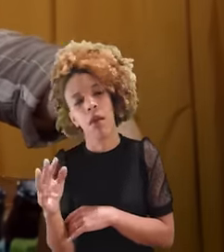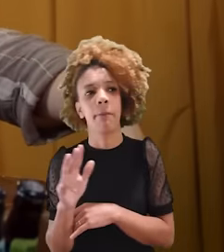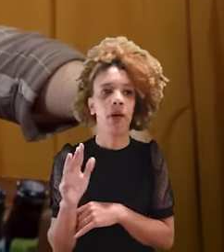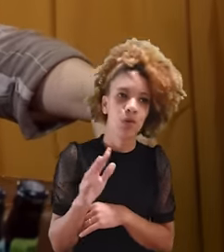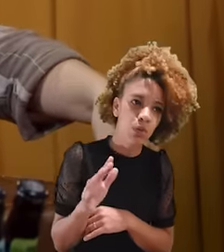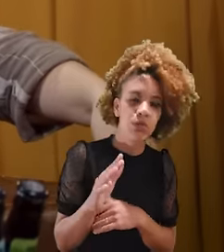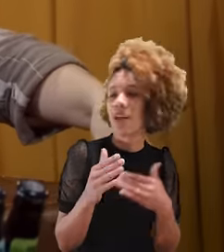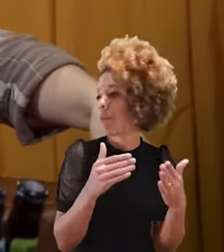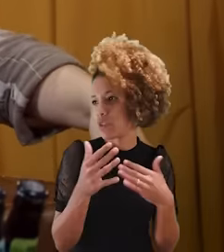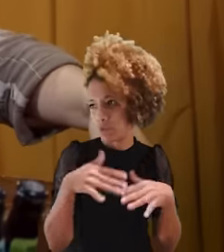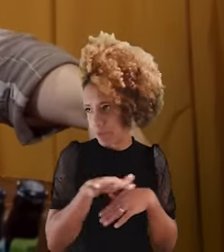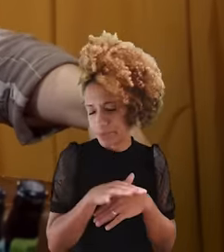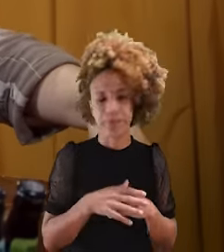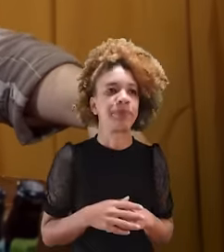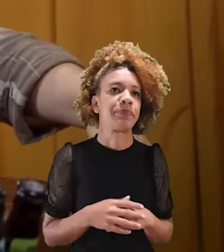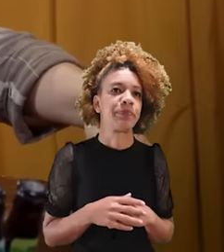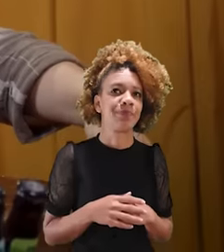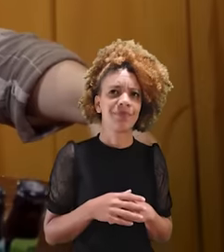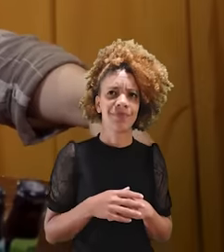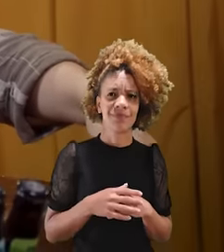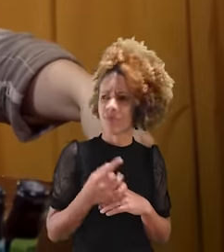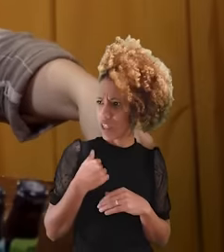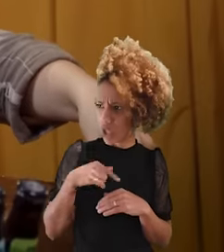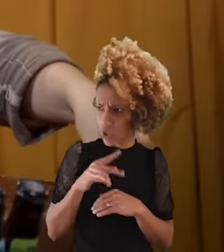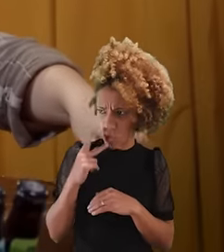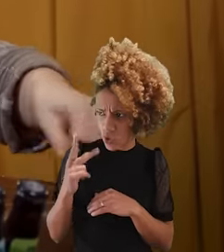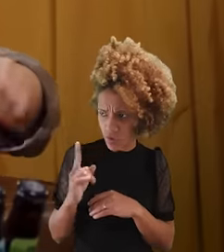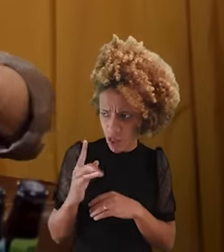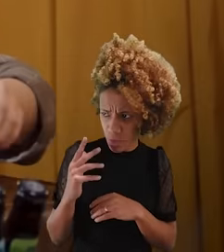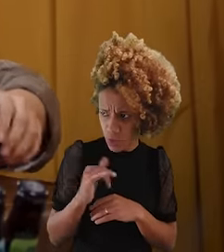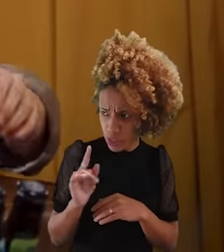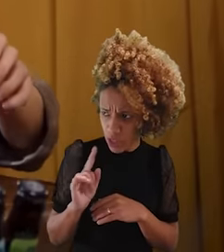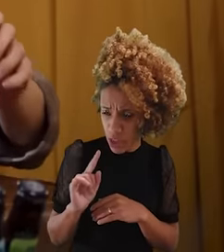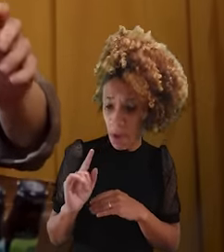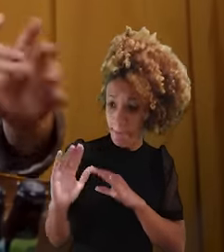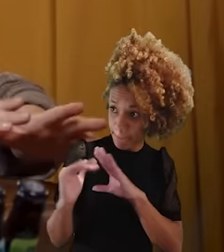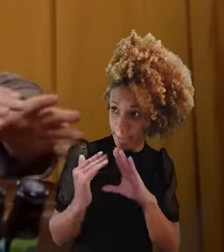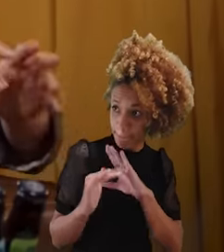direita passou PR antissemita e eu não tô falando isso com exagero tô falando De mandarem cartons e